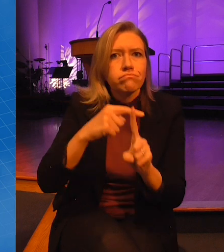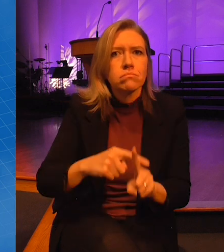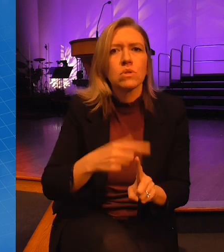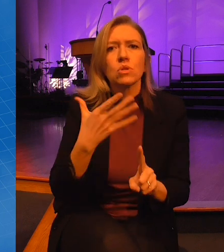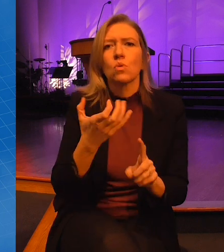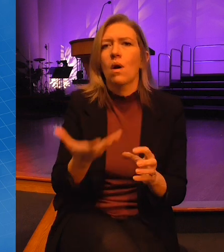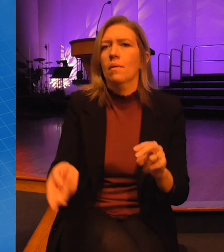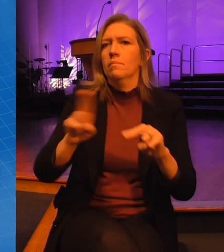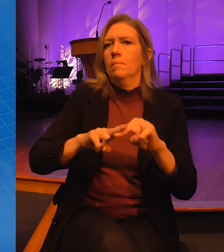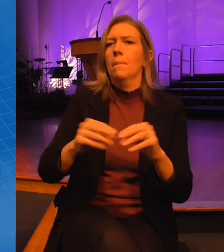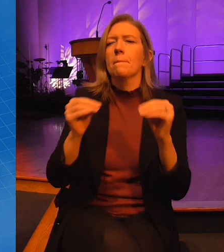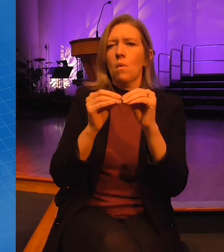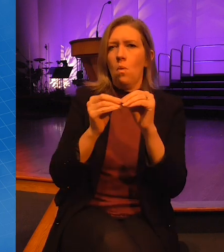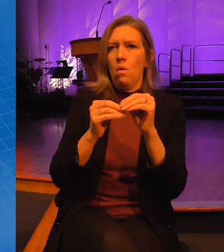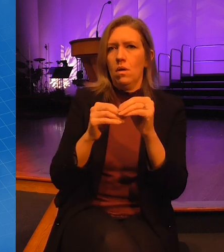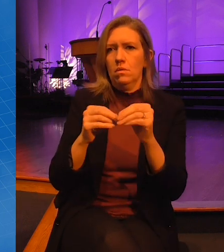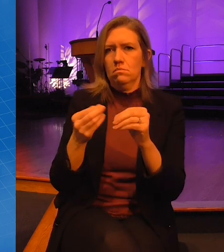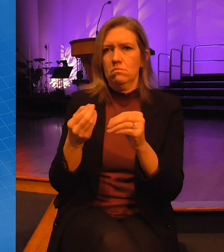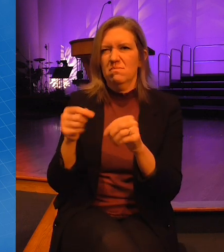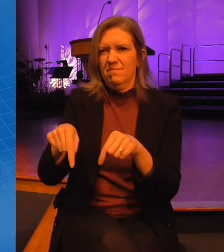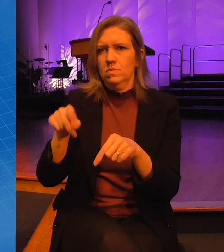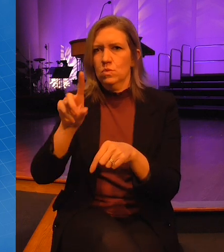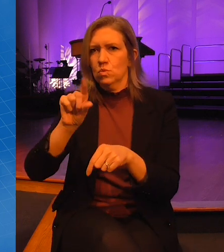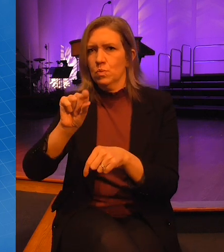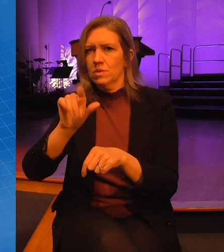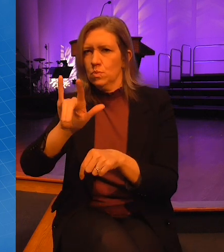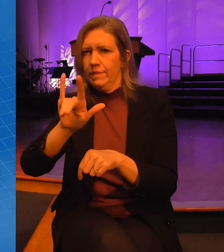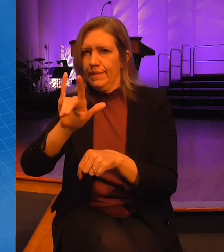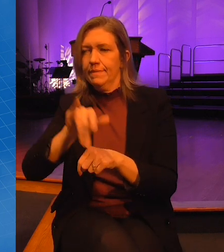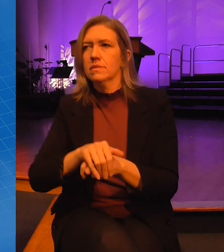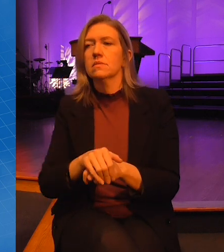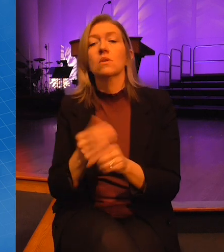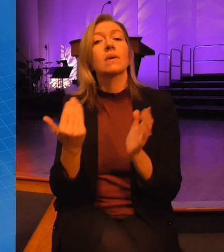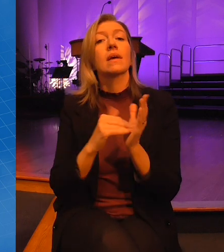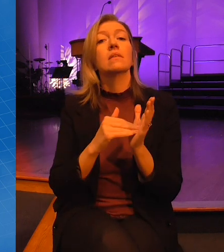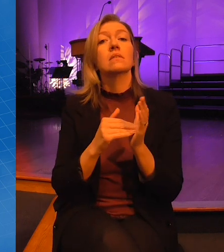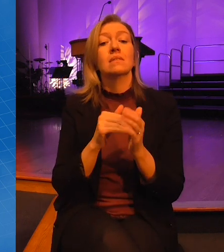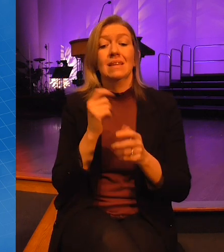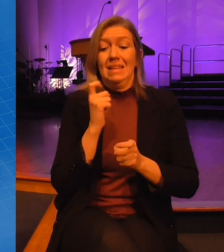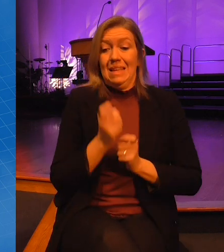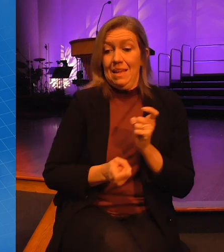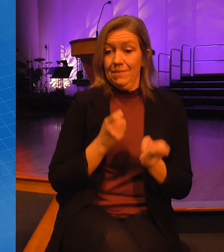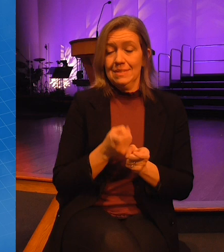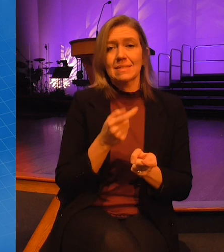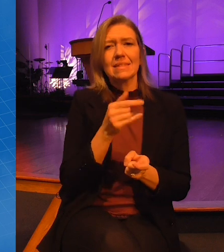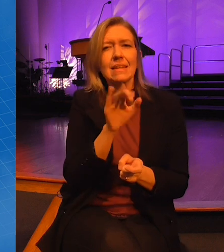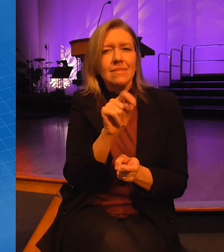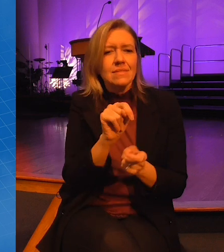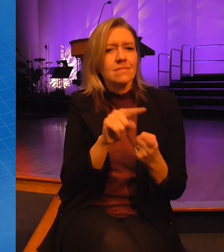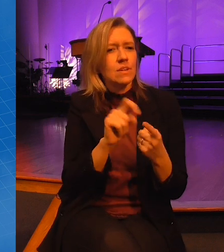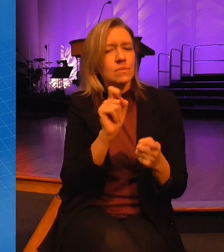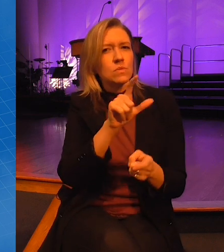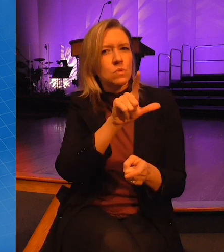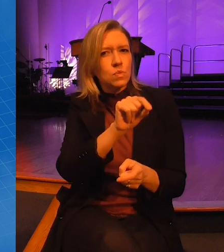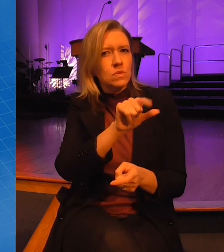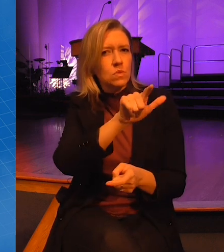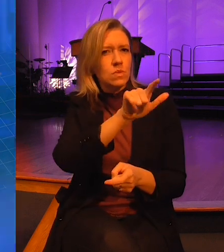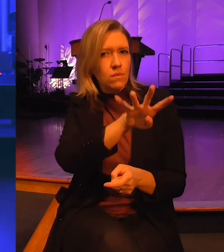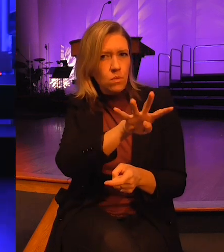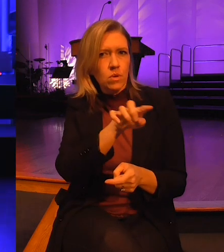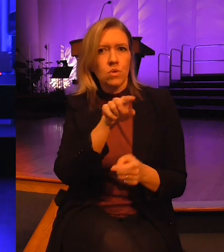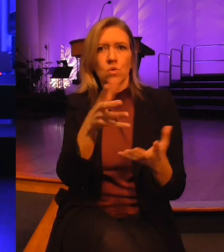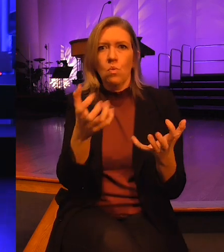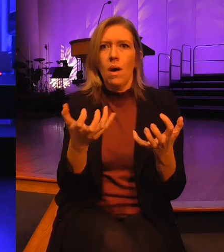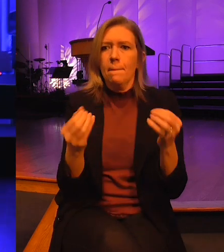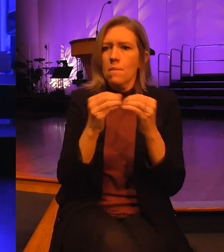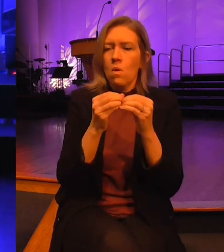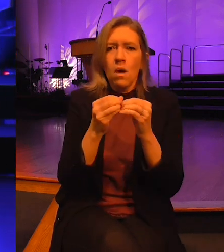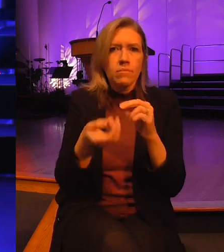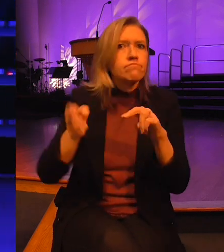fueron algunos de los regalos de 2024 que desea ampliar en 2025? También compartiremos esta